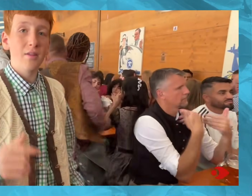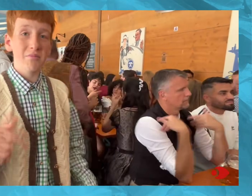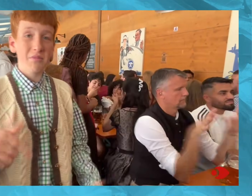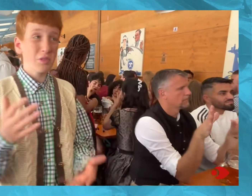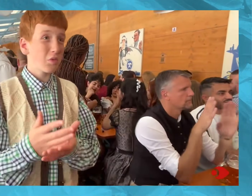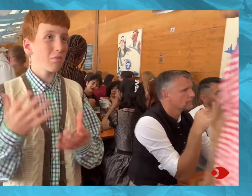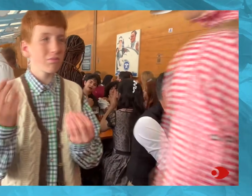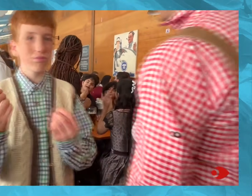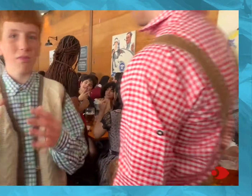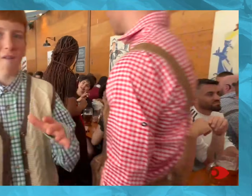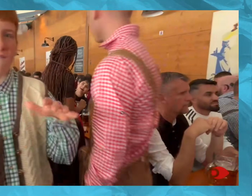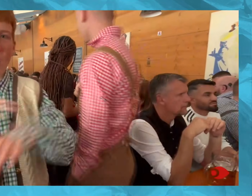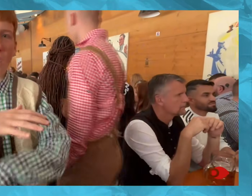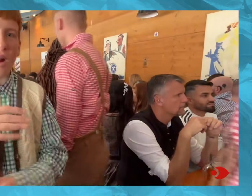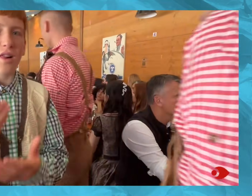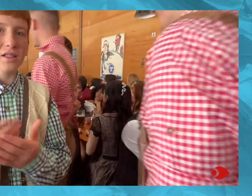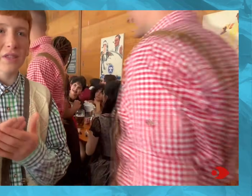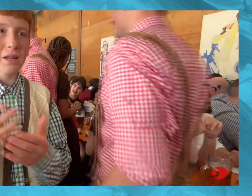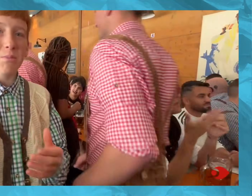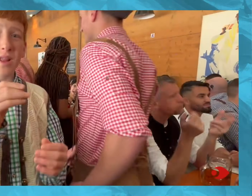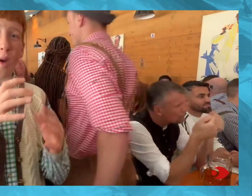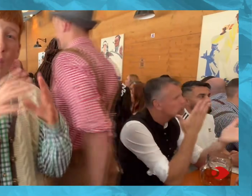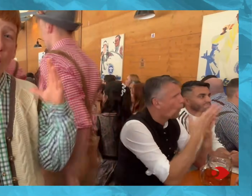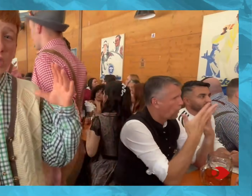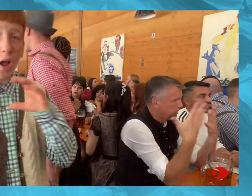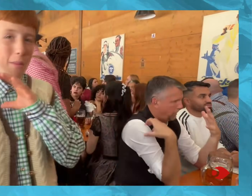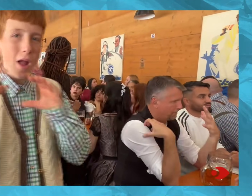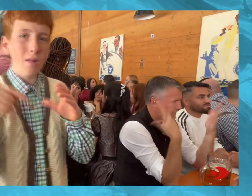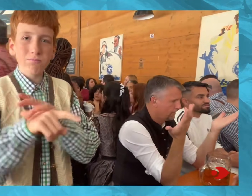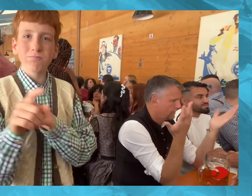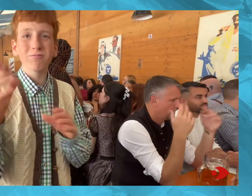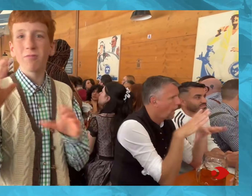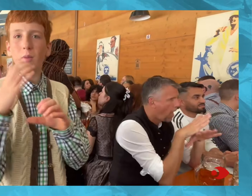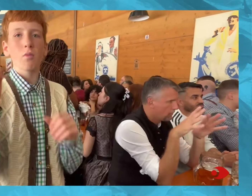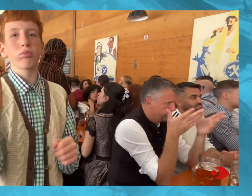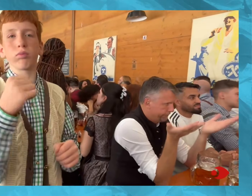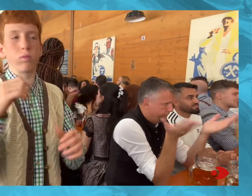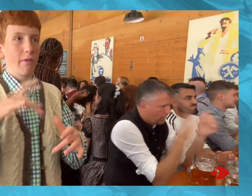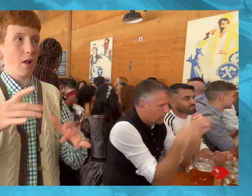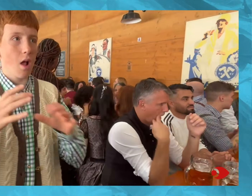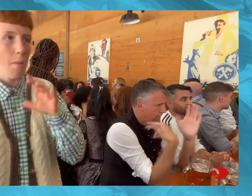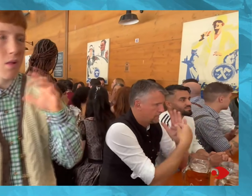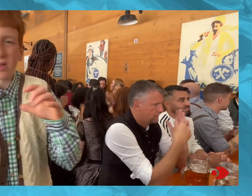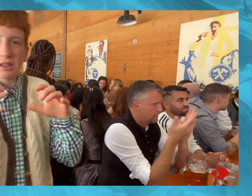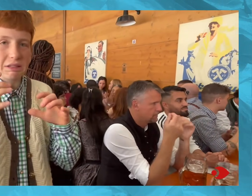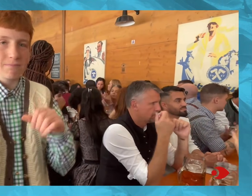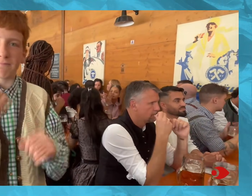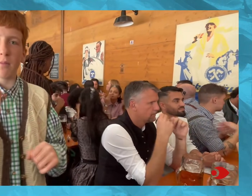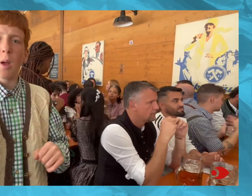Man merkt schon, wie voll es hier ist. Jetzt noch mit einer großen Kamera zu filmen, wäre nicht möglich. Die wäre viel zu sperrig.